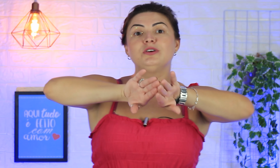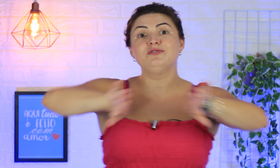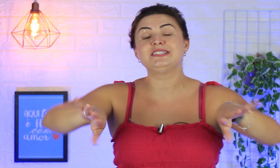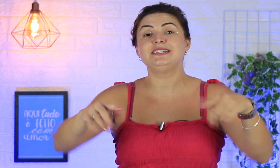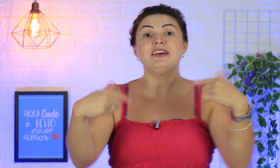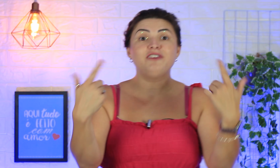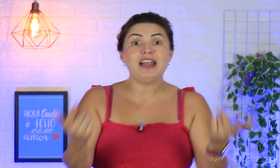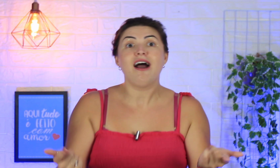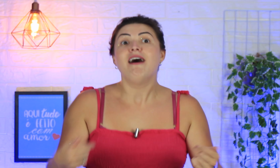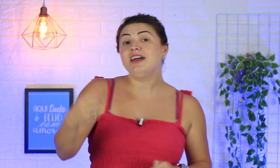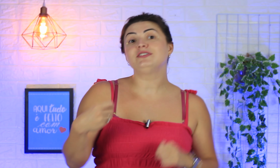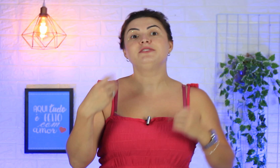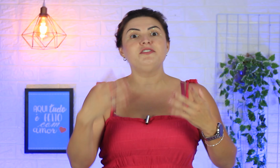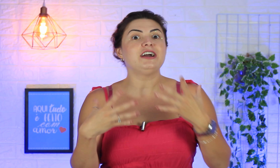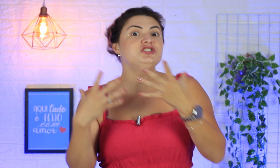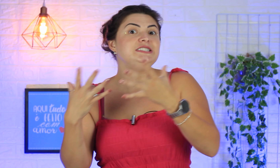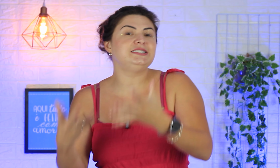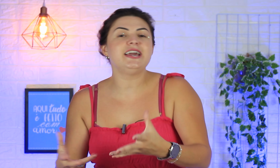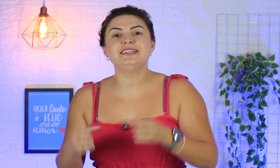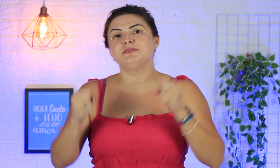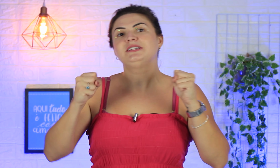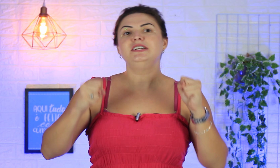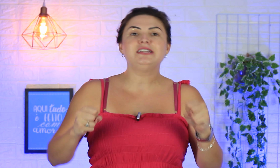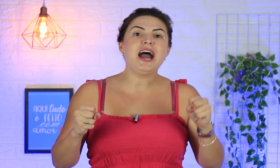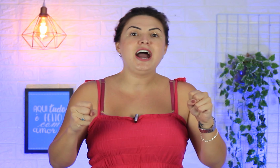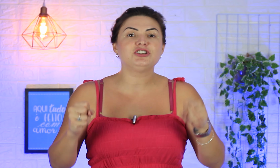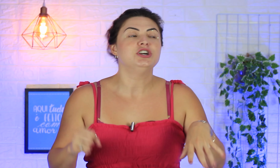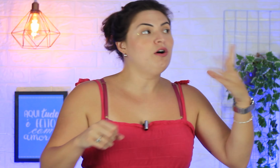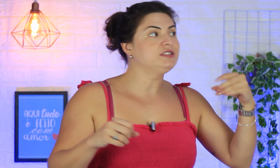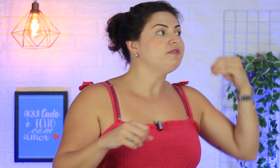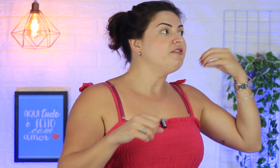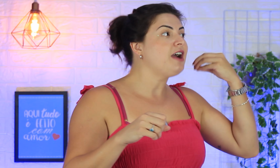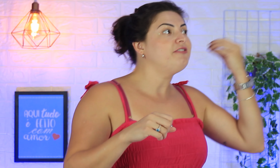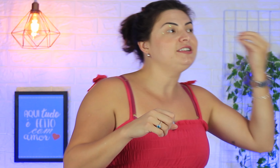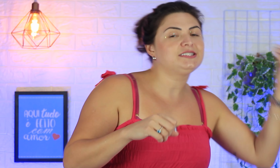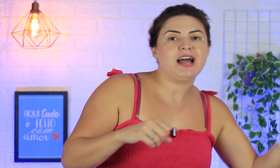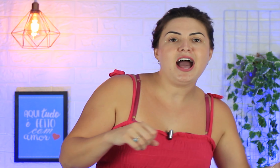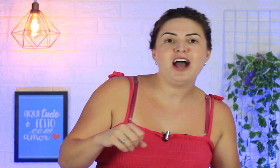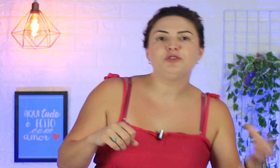quando você quiser falar ah você vai ficar de licencia maternidade ou você vai ficar afastado